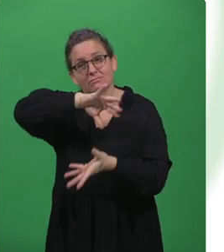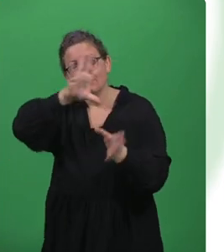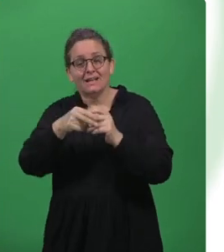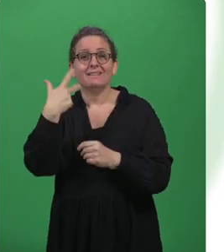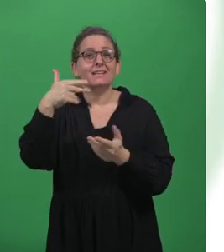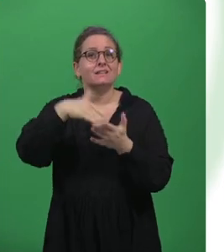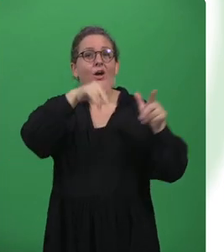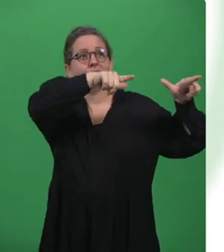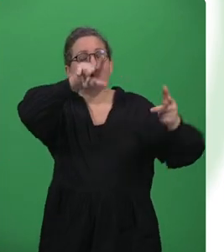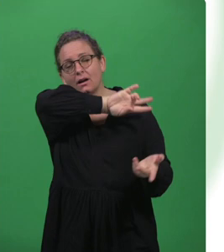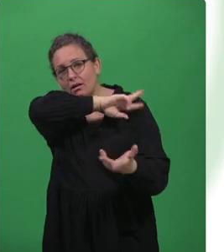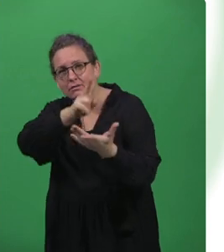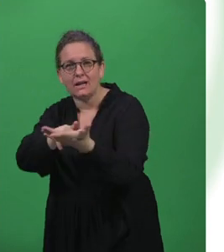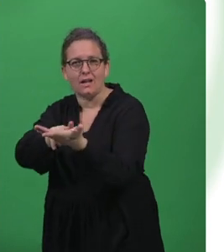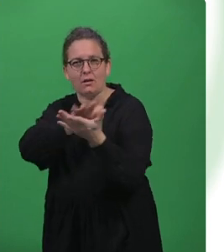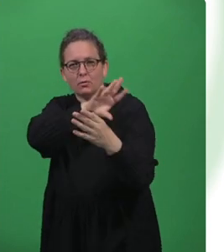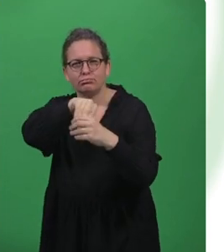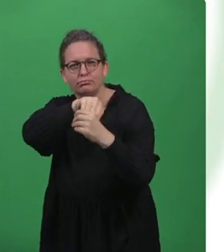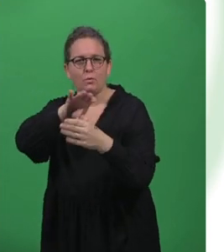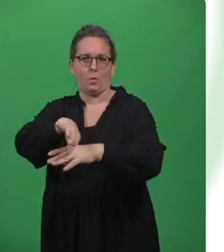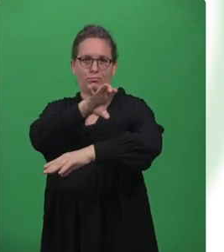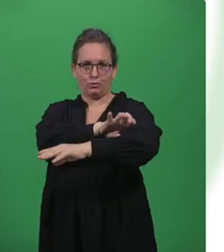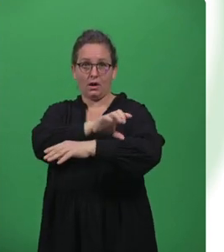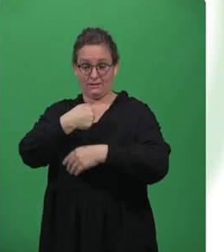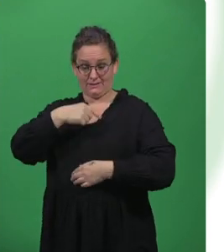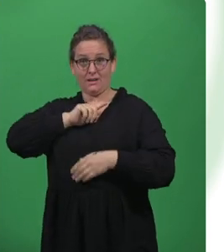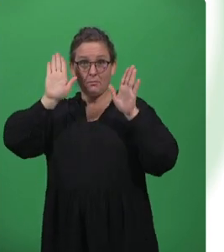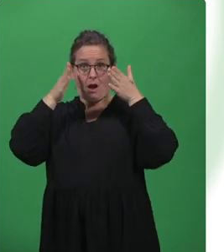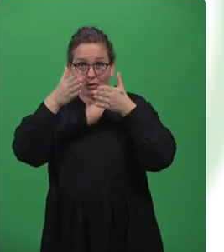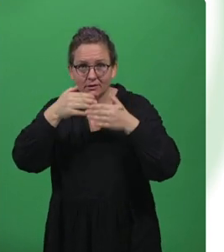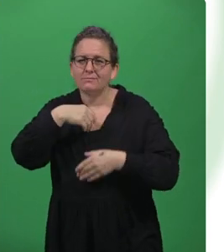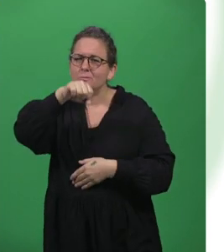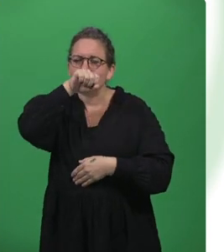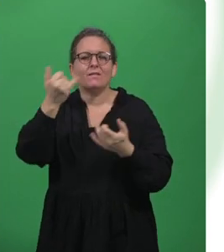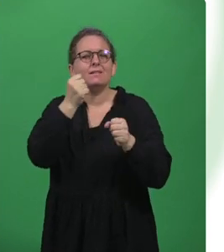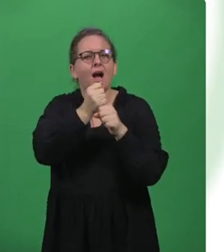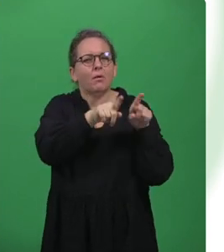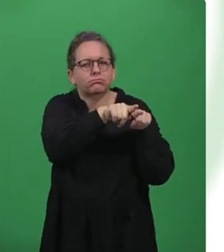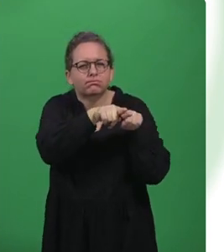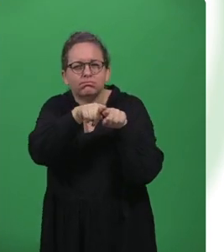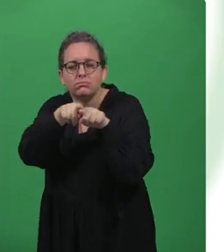Ich bin Autistin. Ich mag repetitive Tätigkeiten, wo Genauigkeit nachgefragt wird.